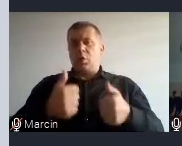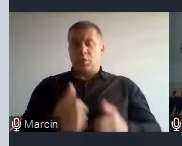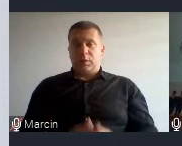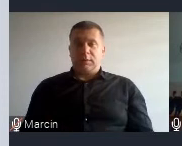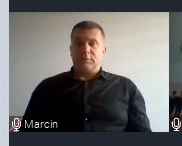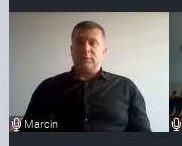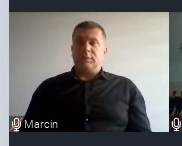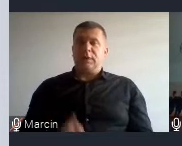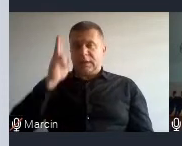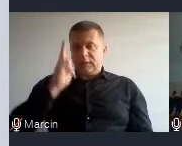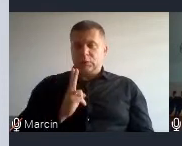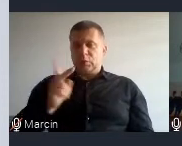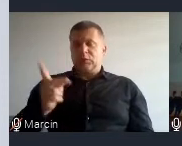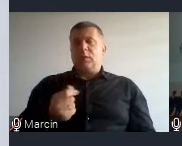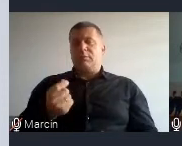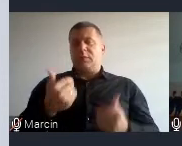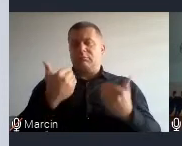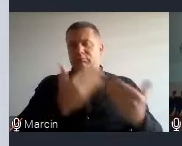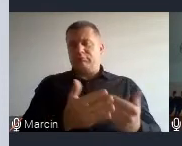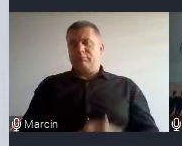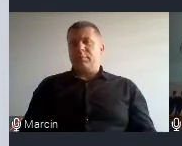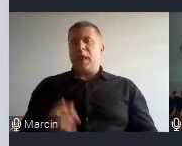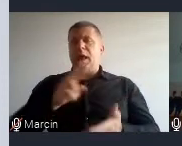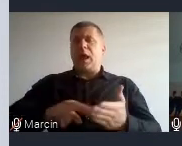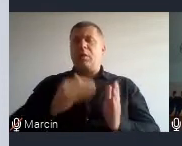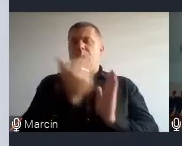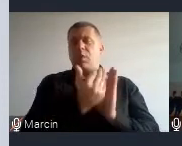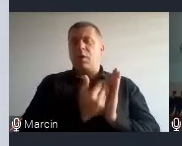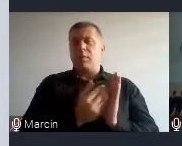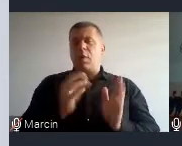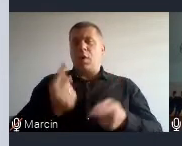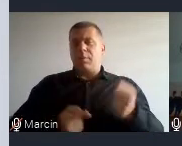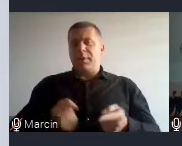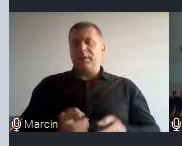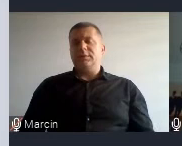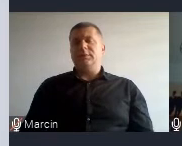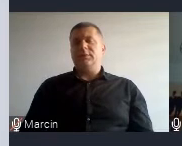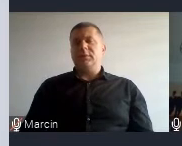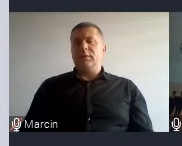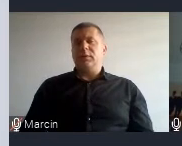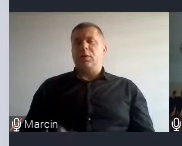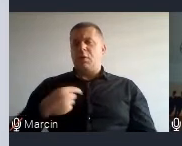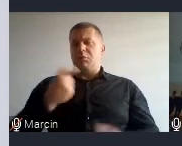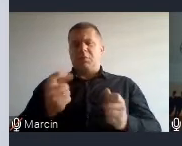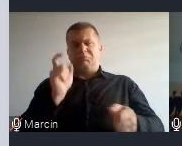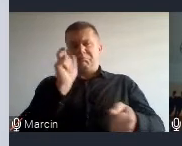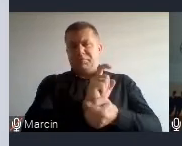Instytucja pośrednicząca w regionalnym programie operacyjnym, zarzuciła Beneficjentom,